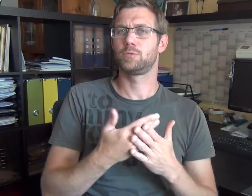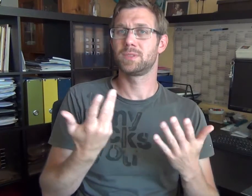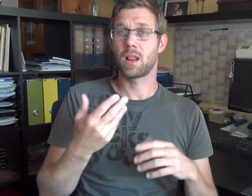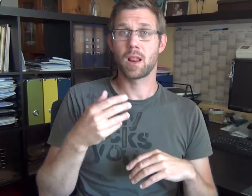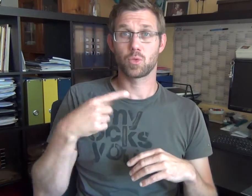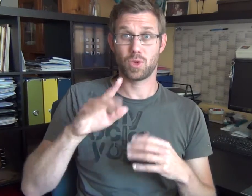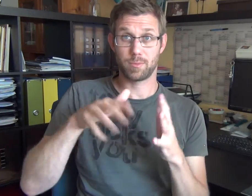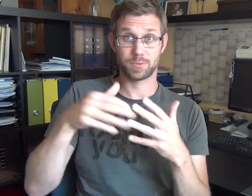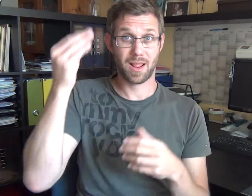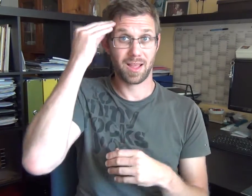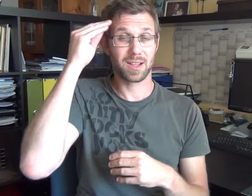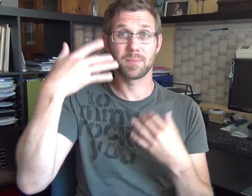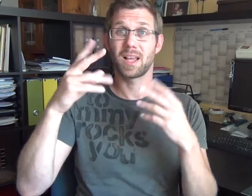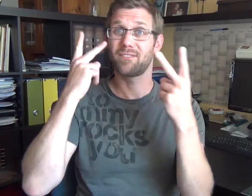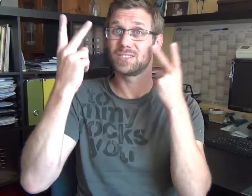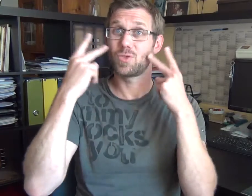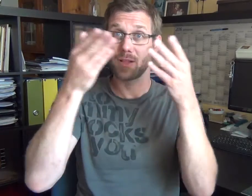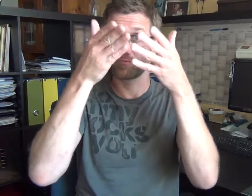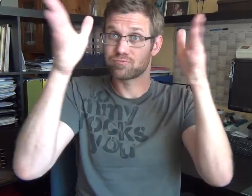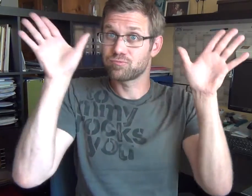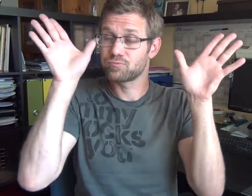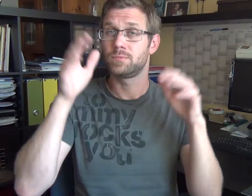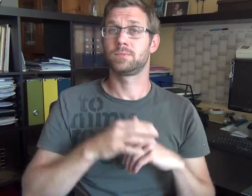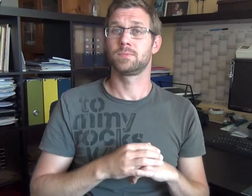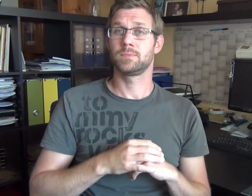Zum Beispiel eine erweiterte visuelle Wahrnehmung, wenn man die Gebärdensprache erlernt.